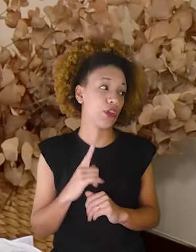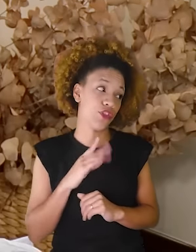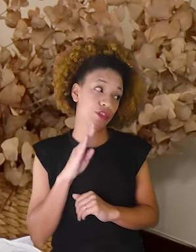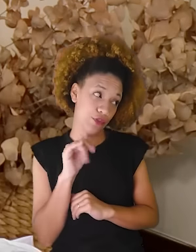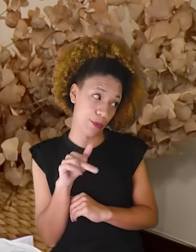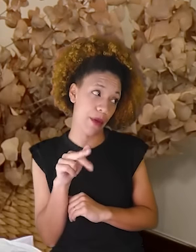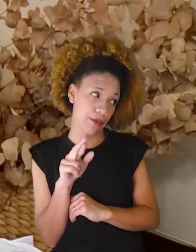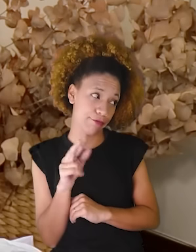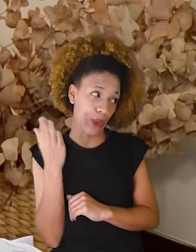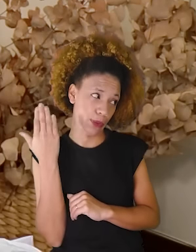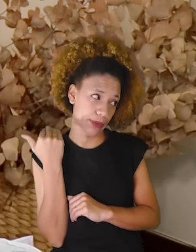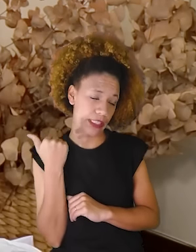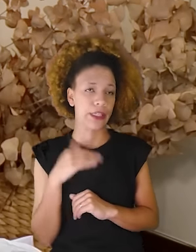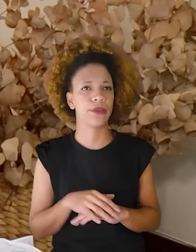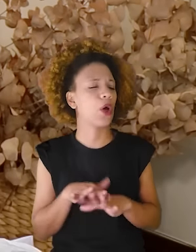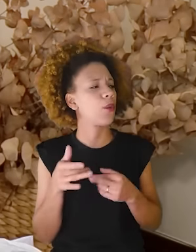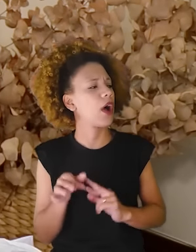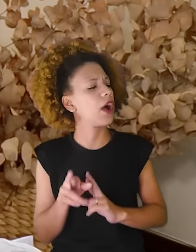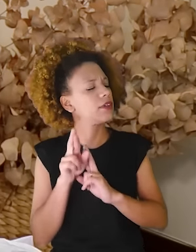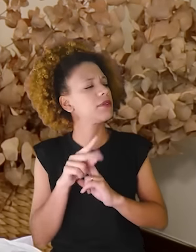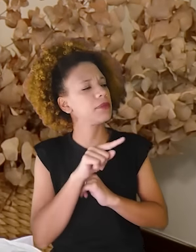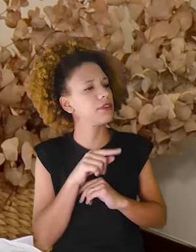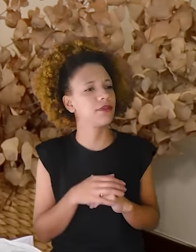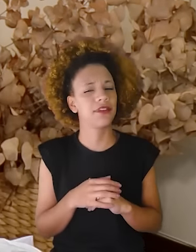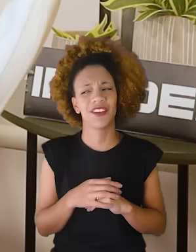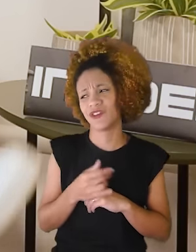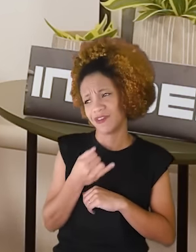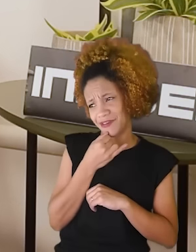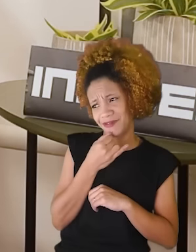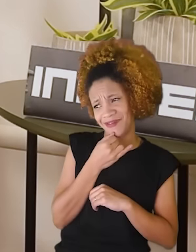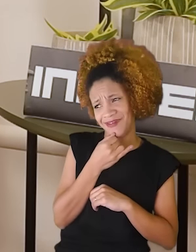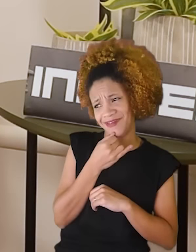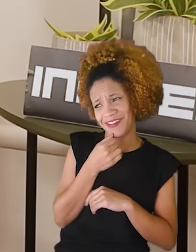um bar eh qual a expectativa que você tem pro teu bar Ah já tô até triste você falar porque eu sei